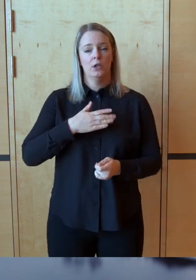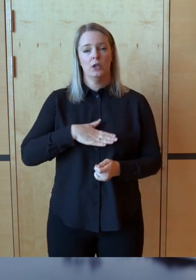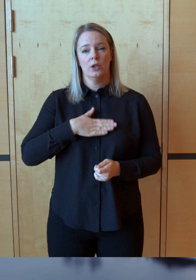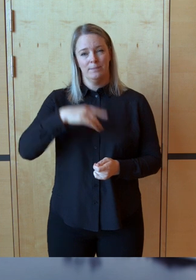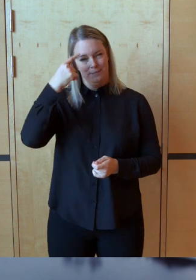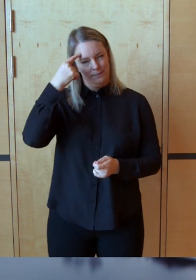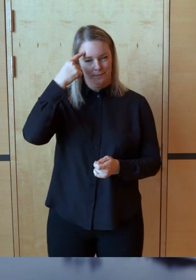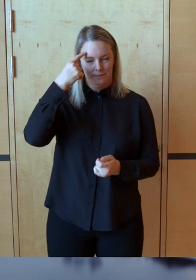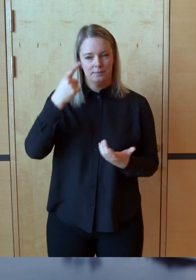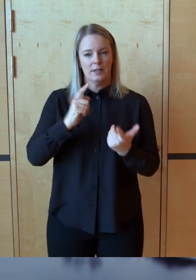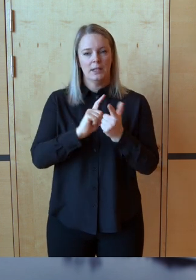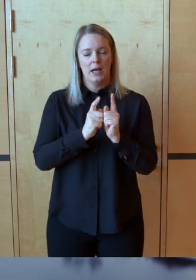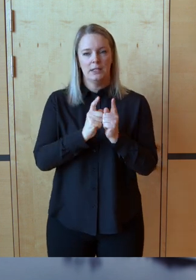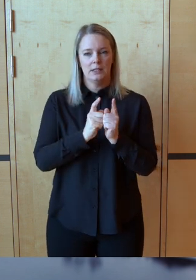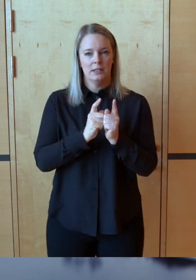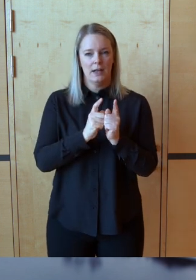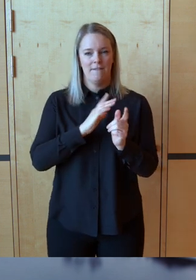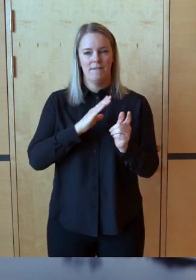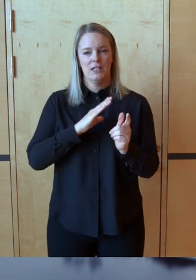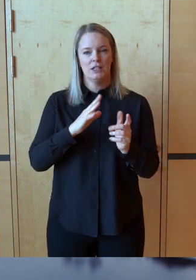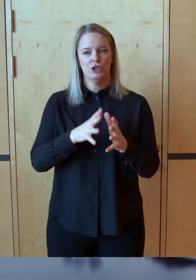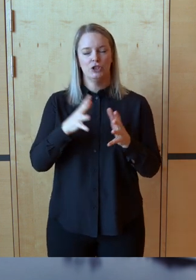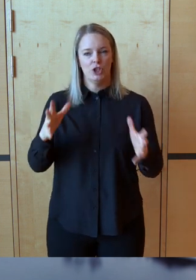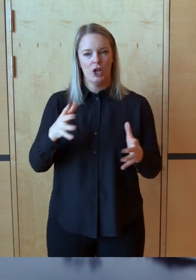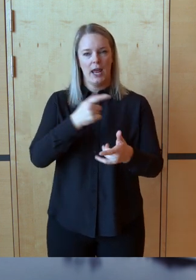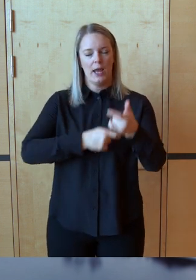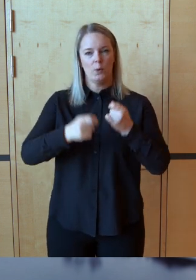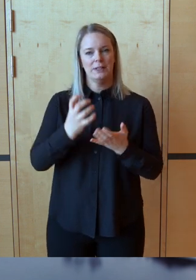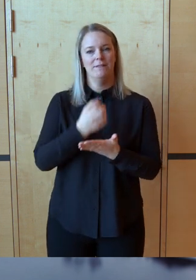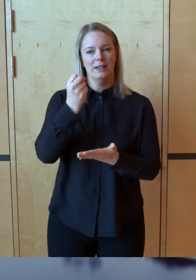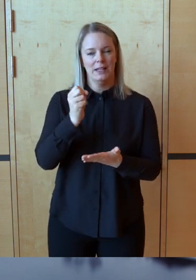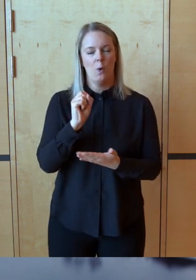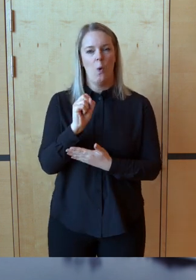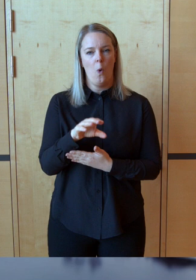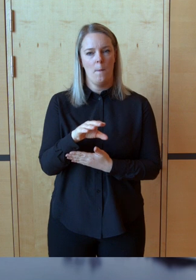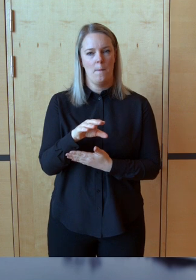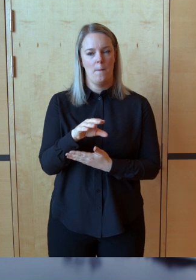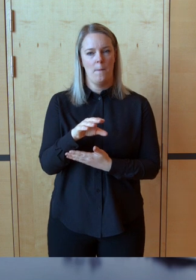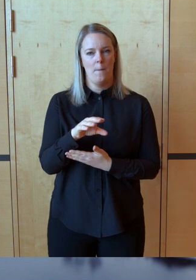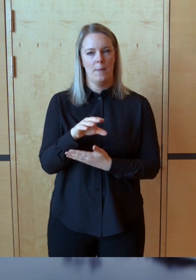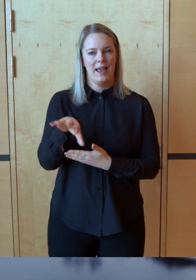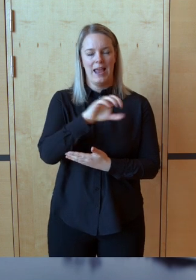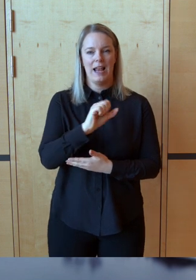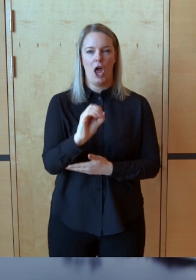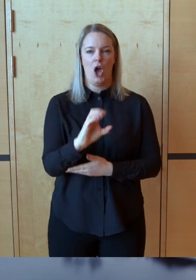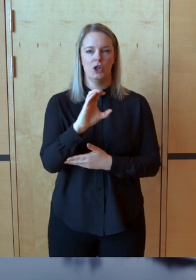Det hade kunnat finnas en större ekonomisk upp sidan hade kunnat styra via rösten av it-projekt Sätt på